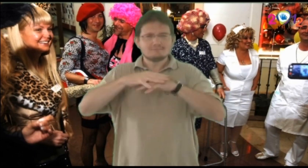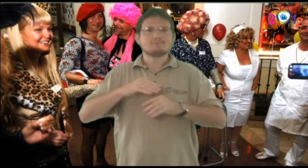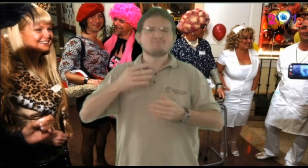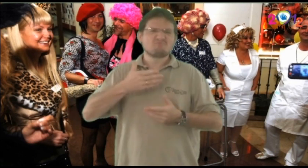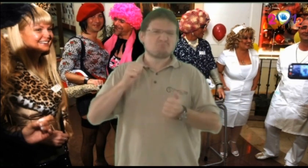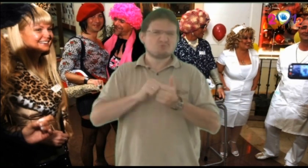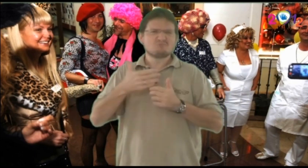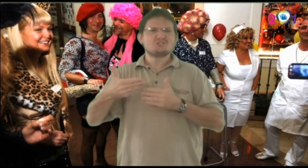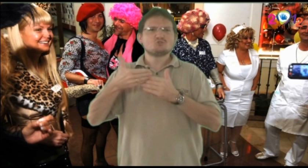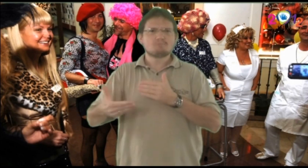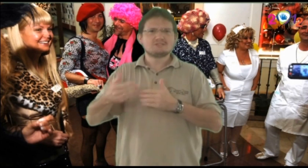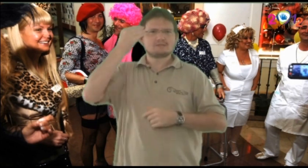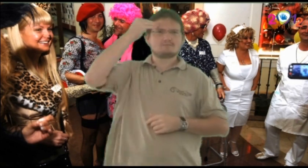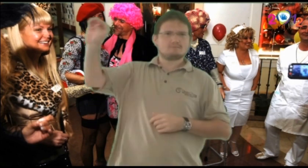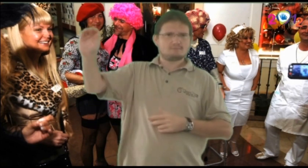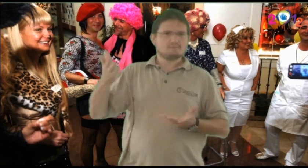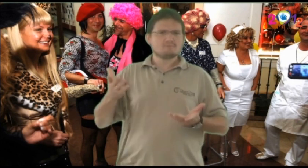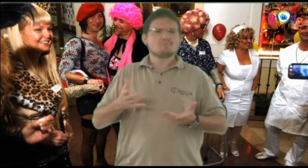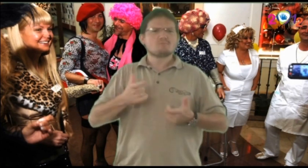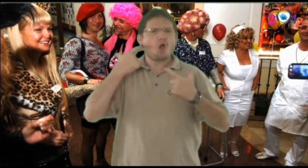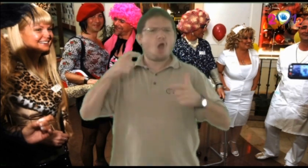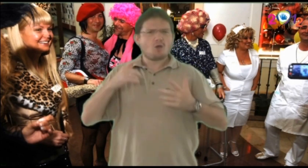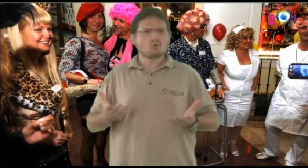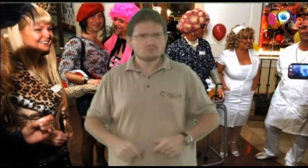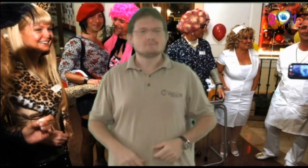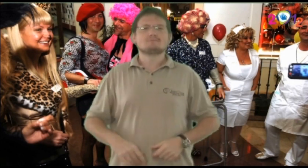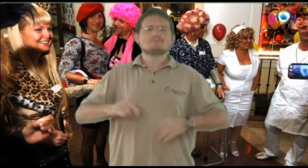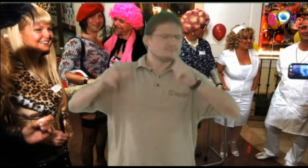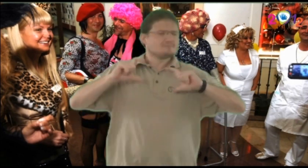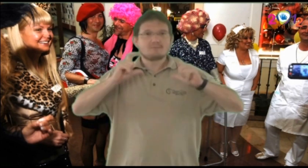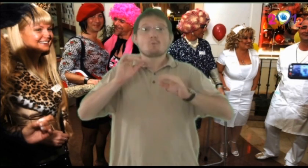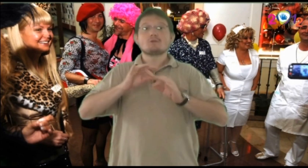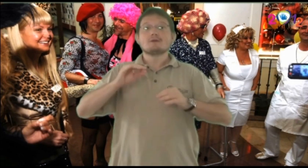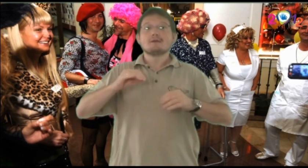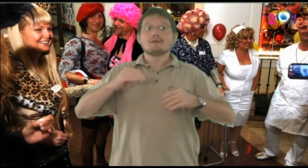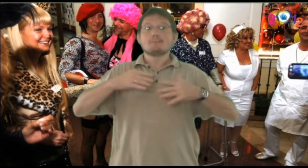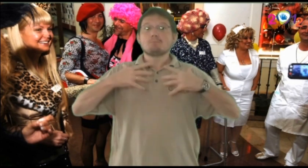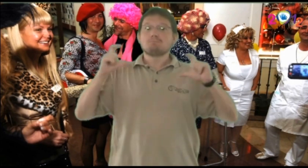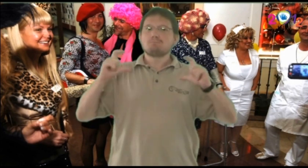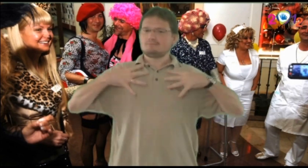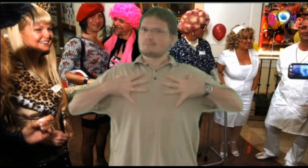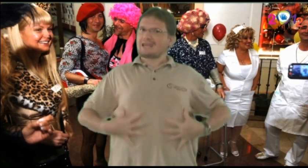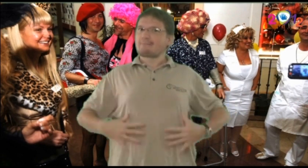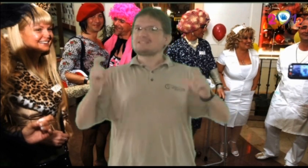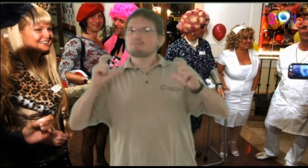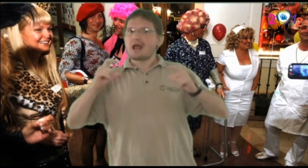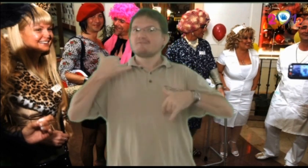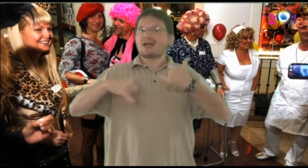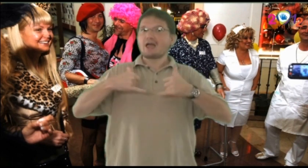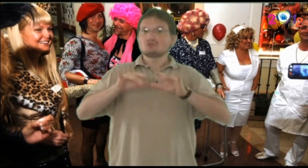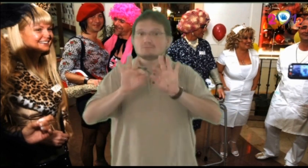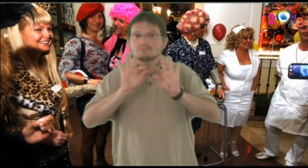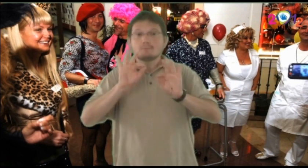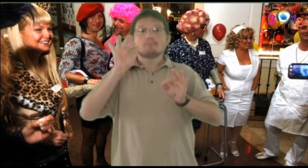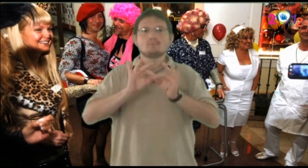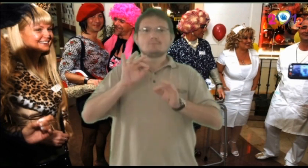Gondolták, biztos a szomszéd feljelenti õket. Pont jelmezverseny volt, amikor csengettek.